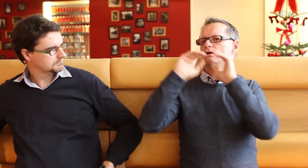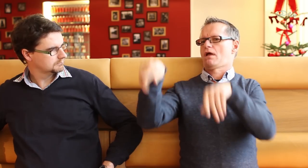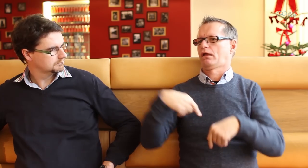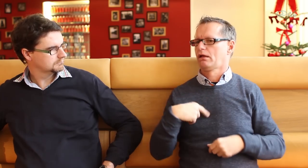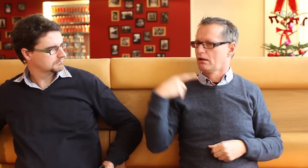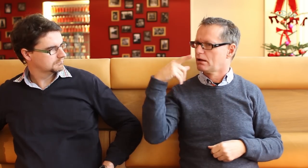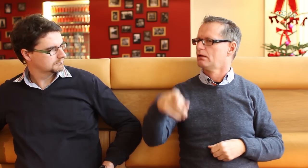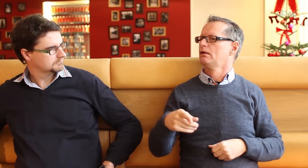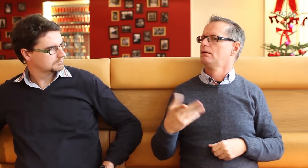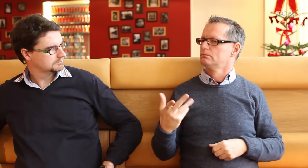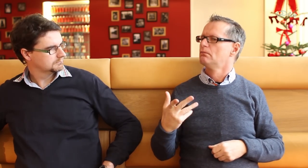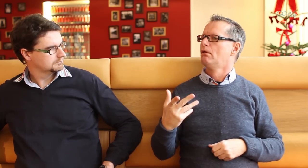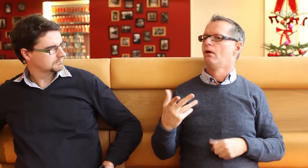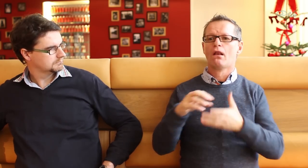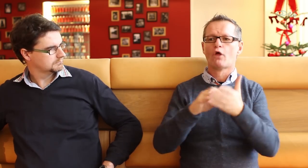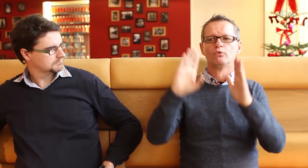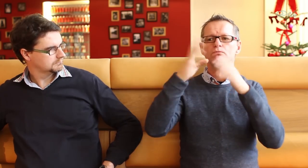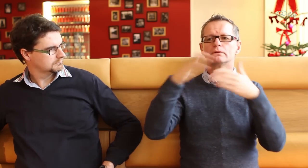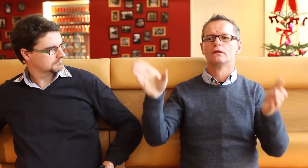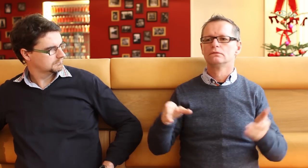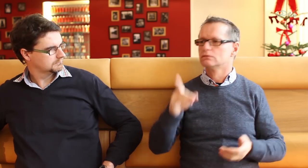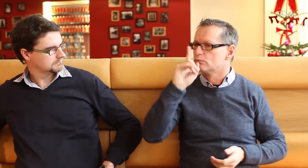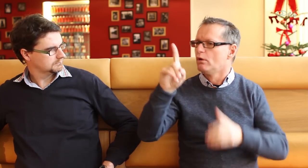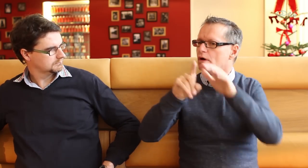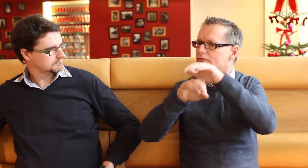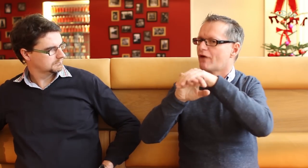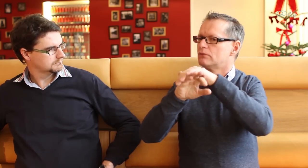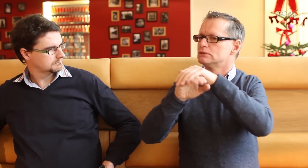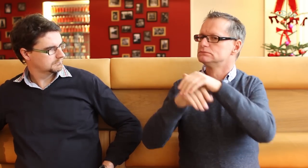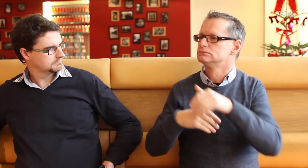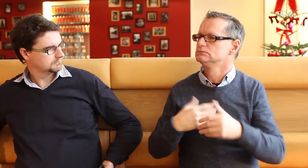Ich bin dann also nach Amerika. Dort war Lormen unbekannt. Sie konnten nur das taktile Fingeralphabet.